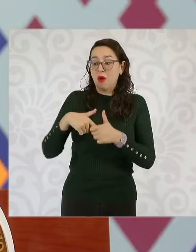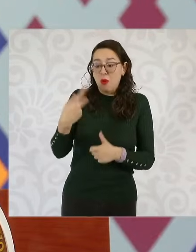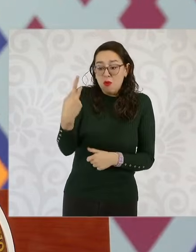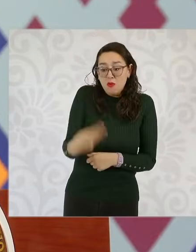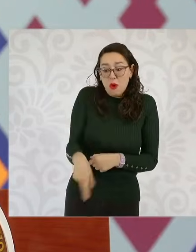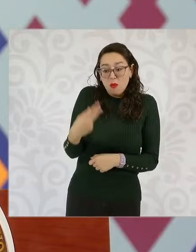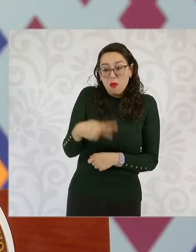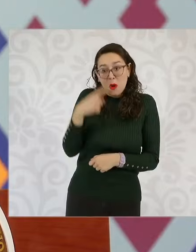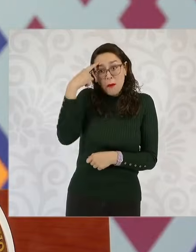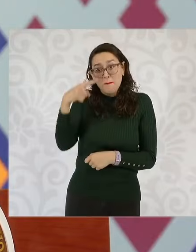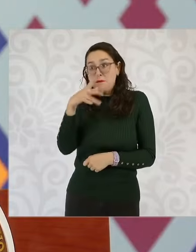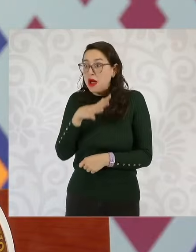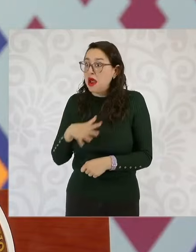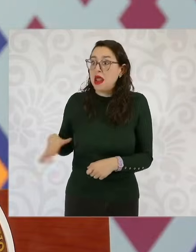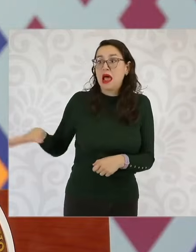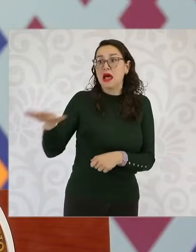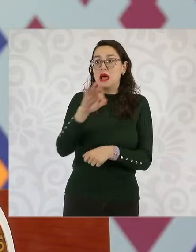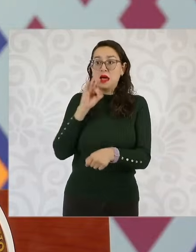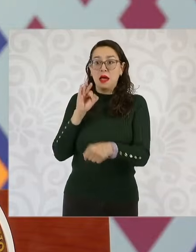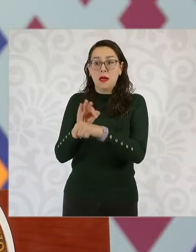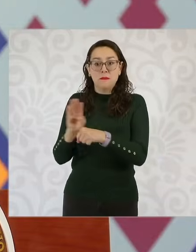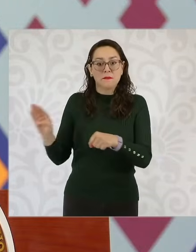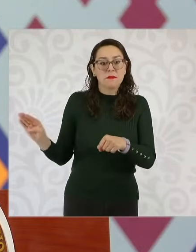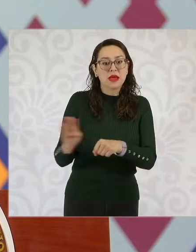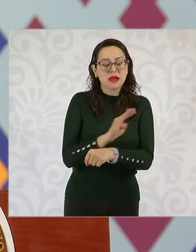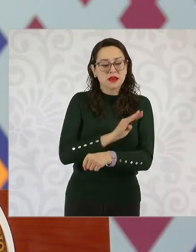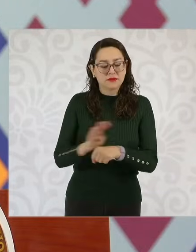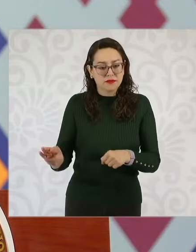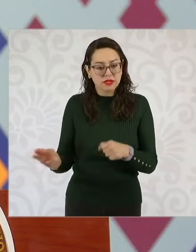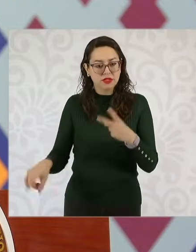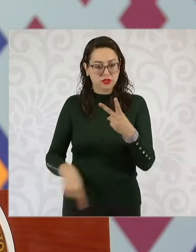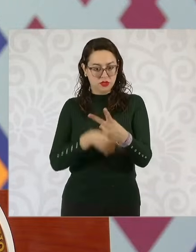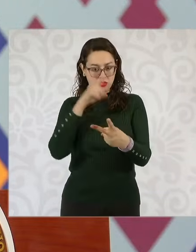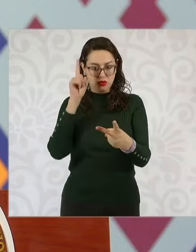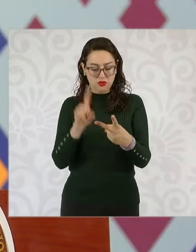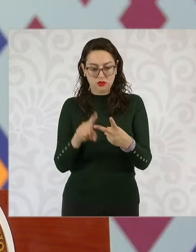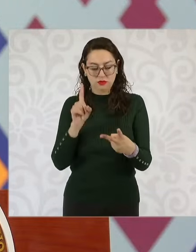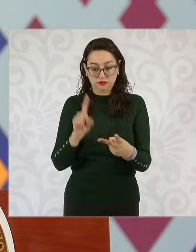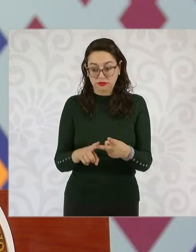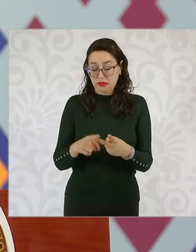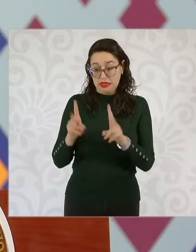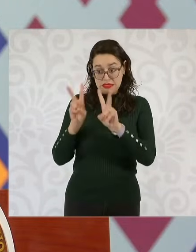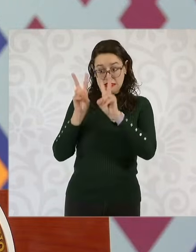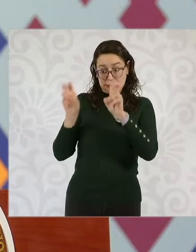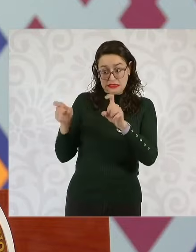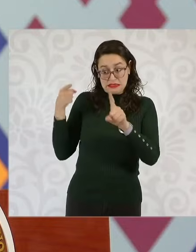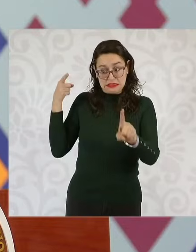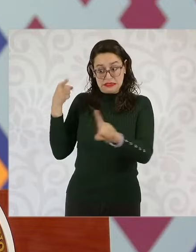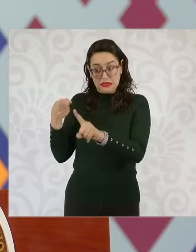decisión acción y mando del pueblo de México en un sector estratégico que debe estar al servicio de